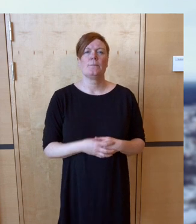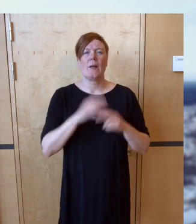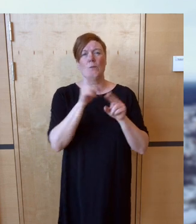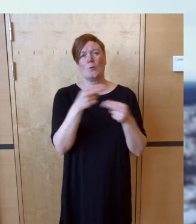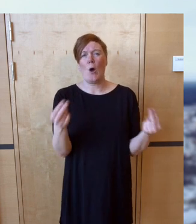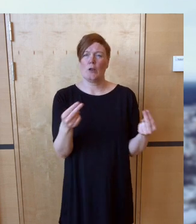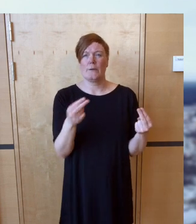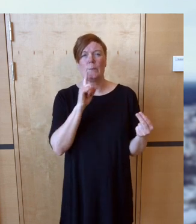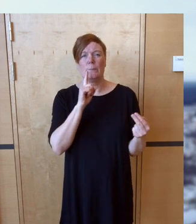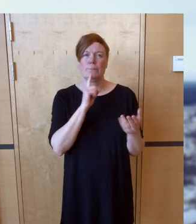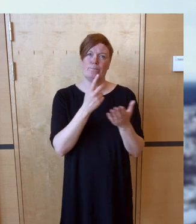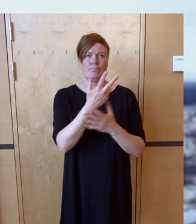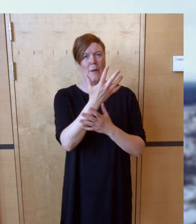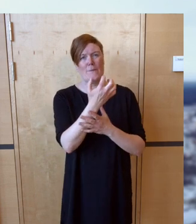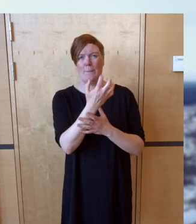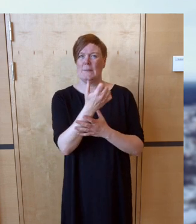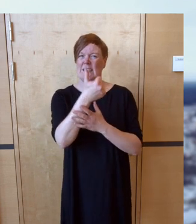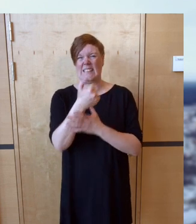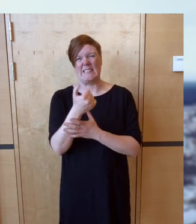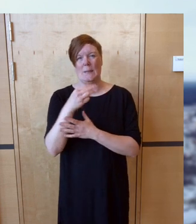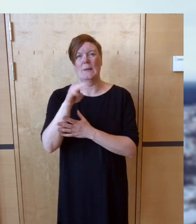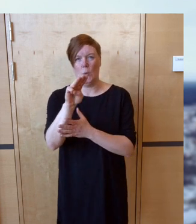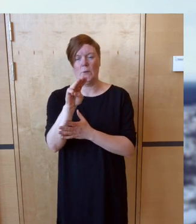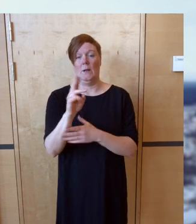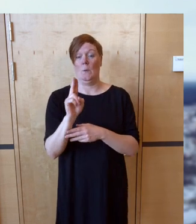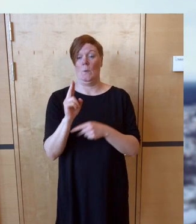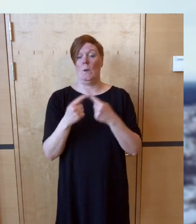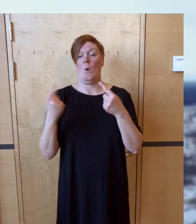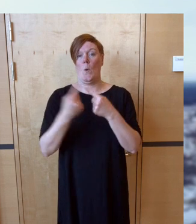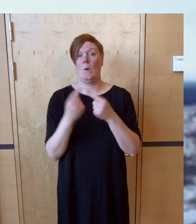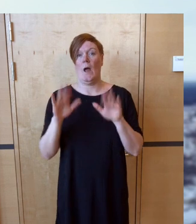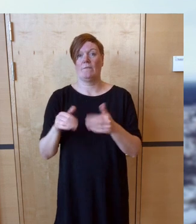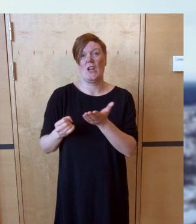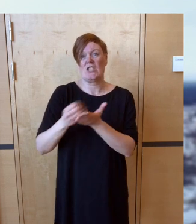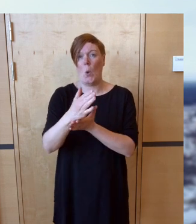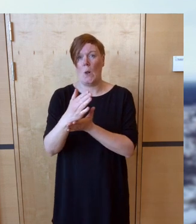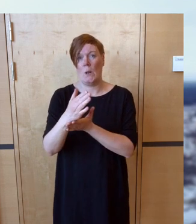Miljoner i i försäljning men i år ligger vi ju på Omkring